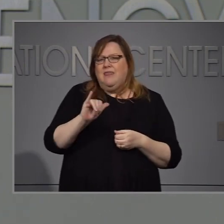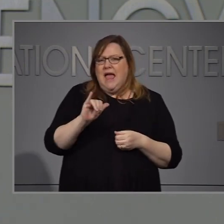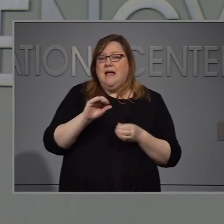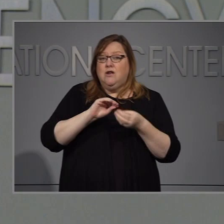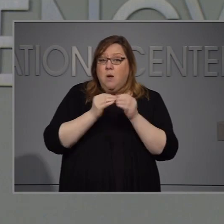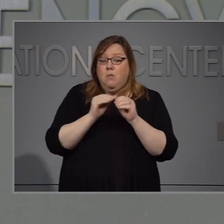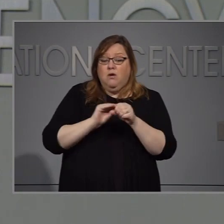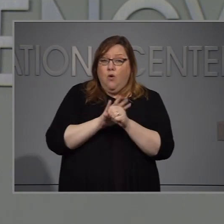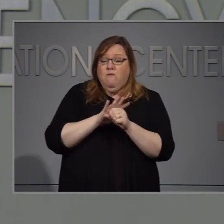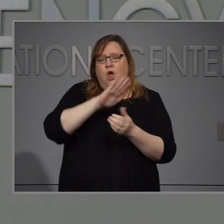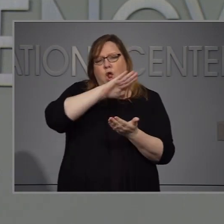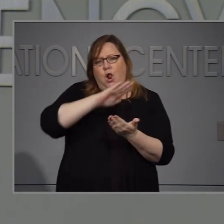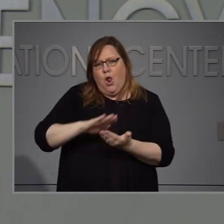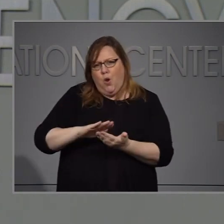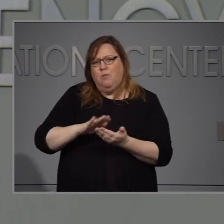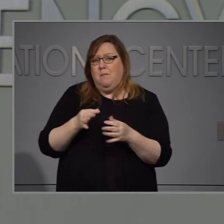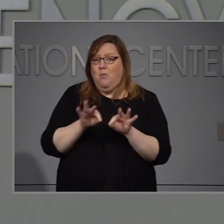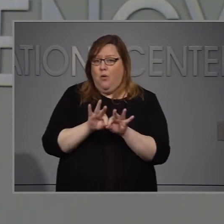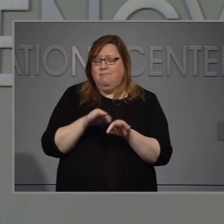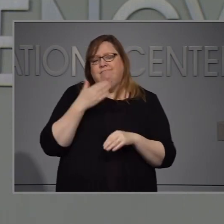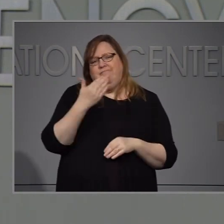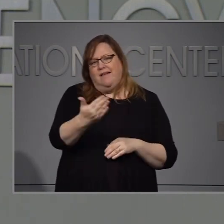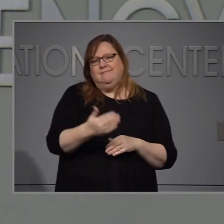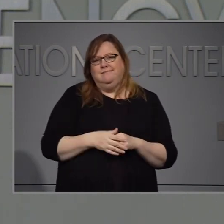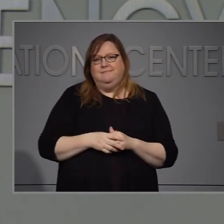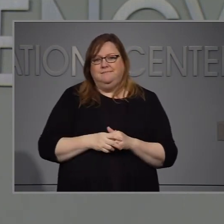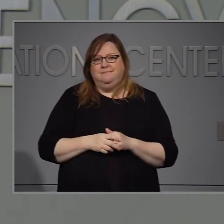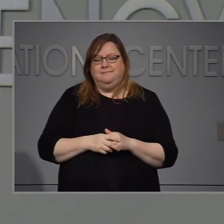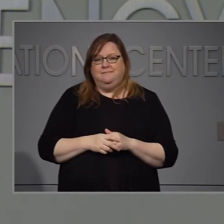mantener el nivel bajo del virus.